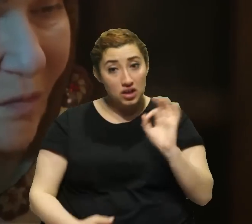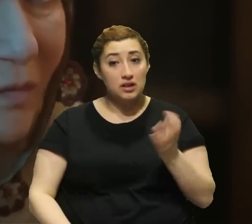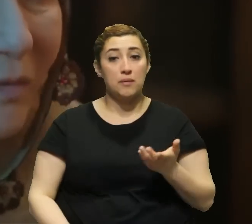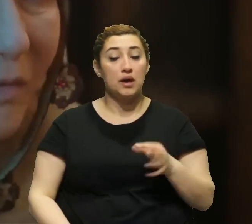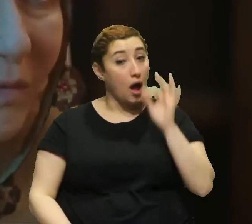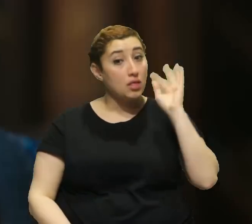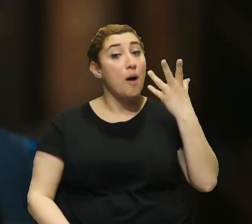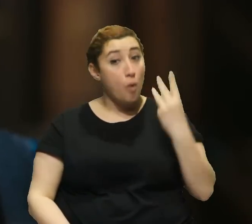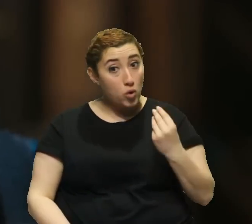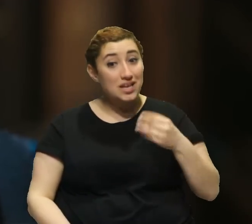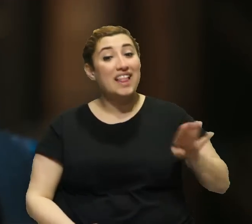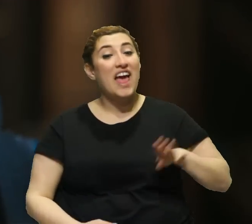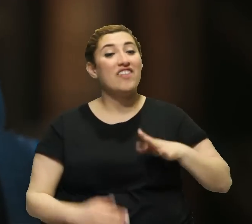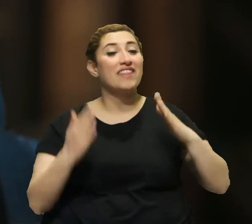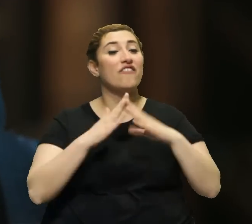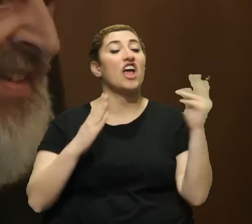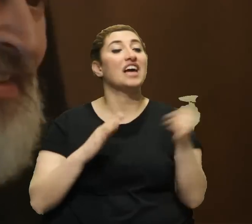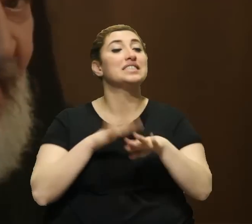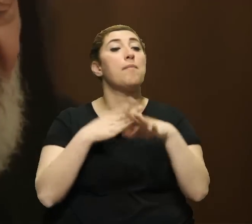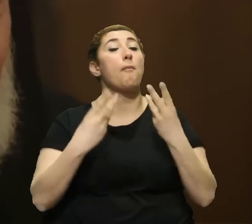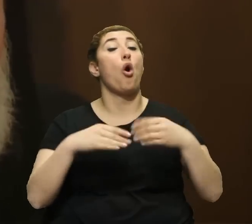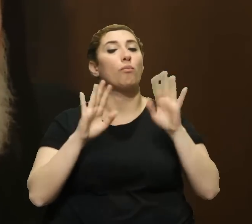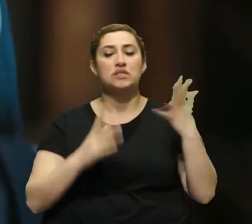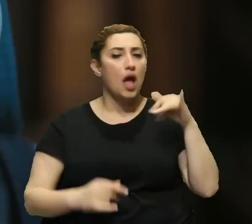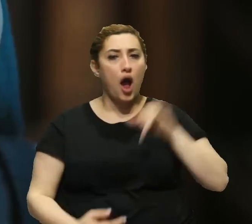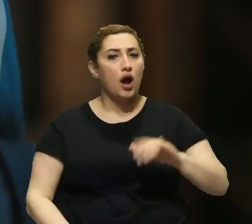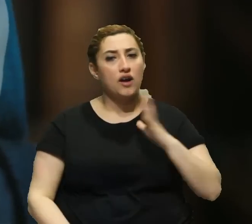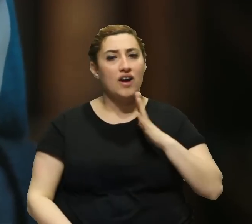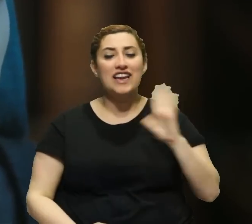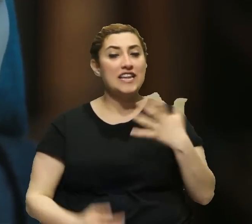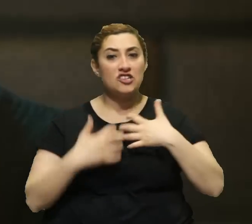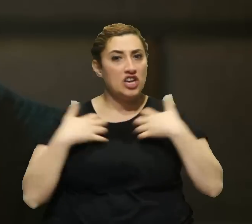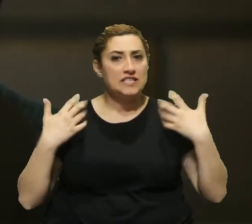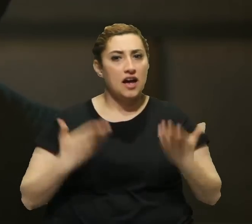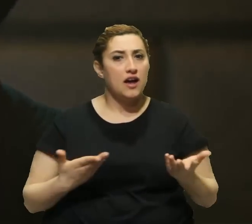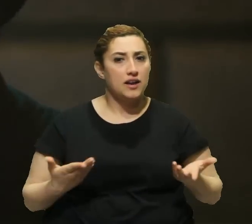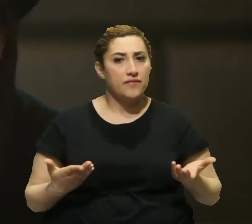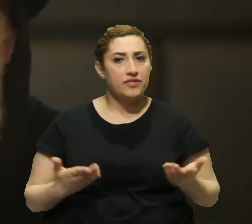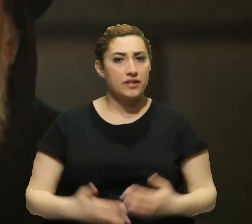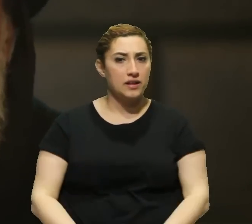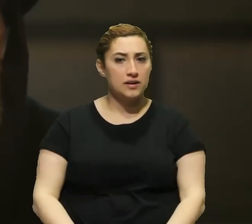Adam olaydı da evladını kaçırmayaydı baba. Ne hakla, ne cüretle?